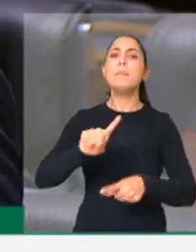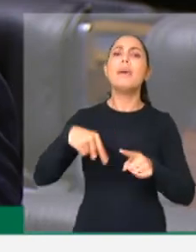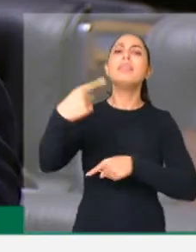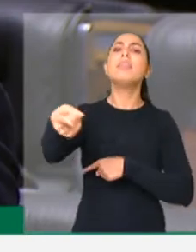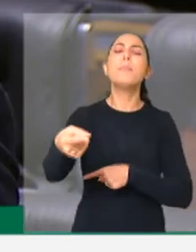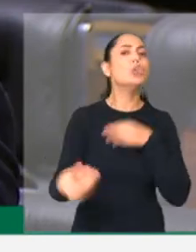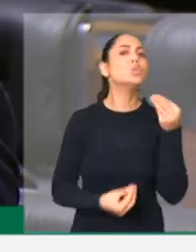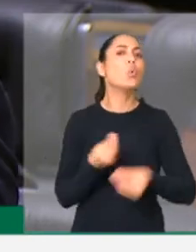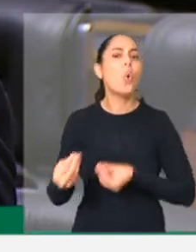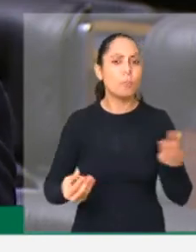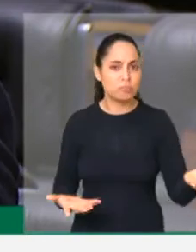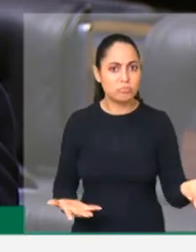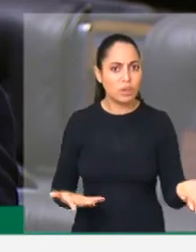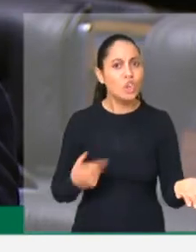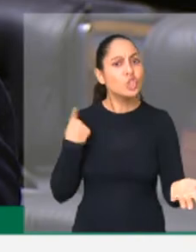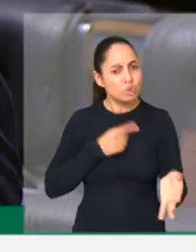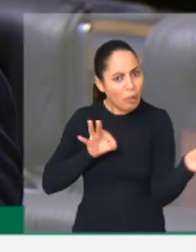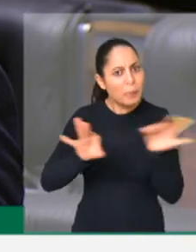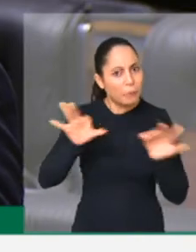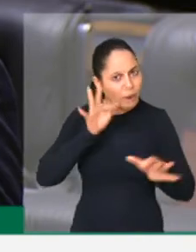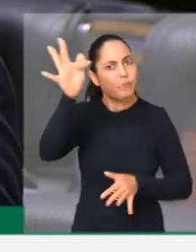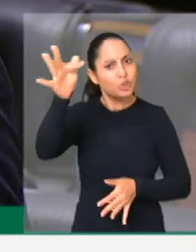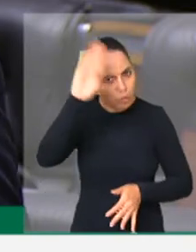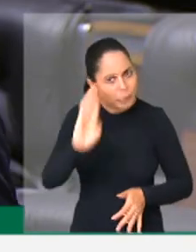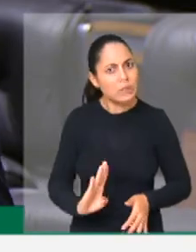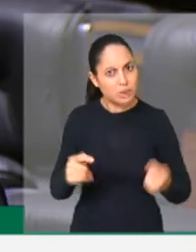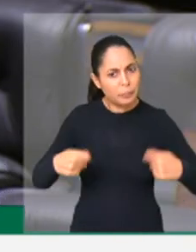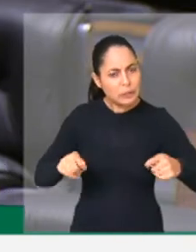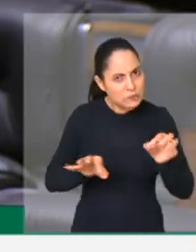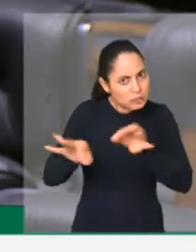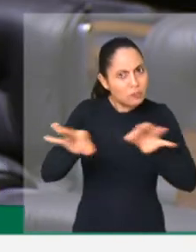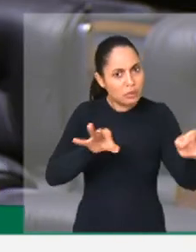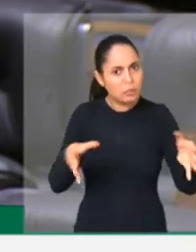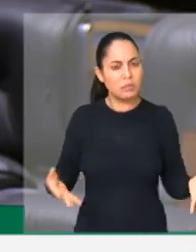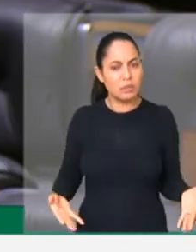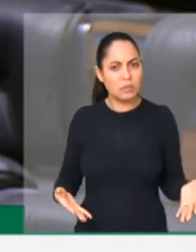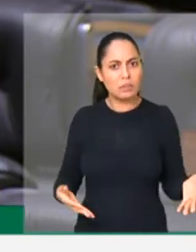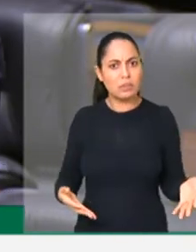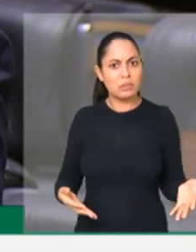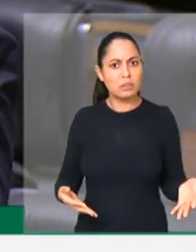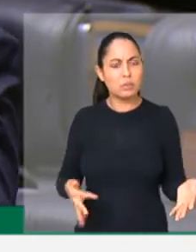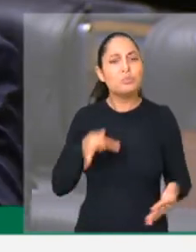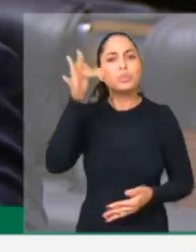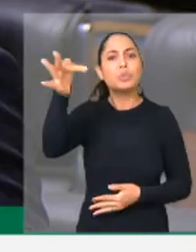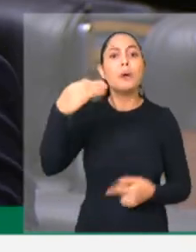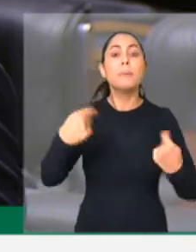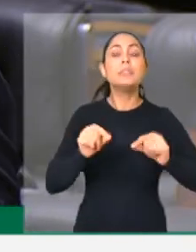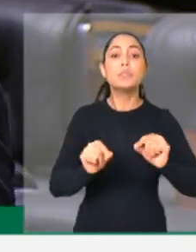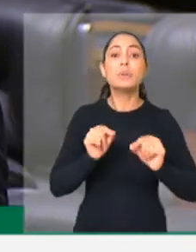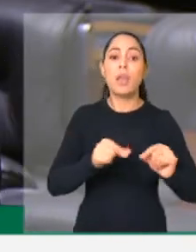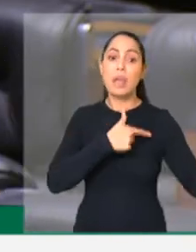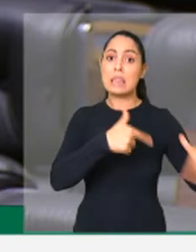GENTE VAI ESTIMULAR O EMPREGO. VAI DAR OPORTUNIDADE PARA ESSE EXÉRCITO QUE ALGUNS FALAM DE 14, 19, 20 MILHÕES DE BRASILEIROS QUE ESTÃO EXCLUÍDOS NO PROCESSO